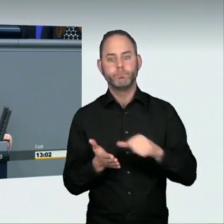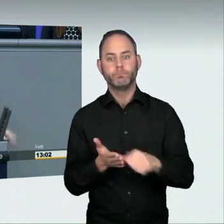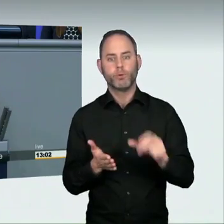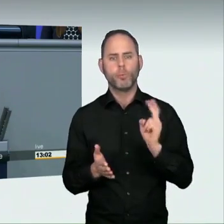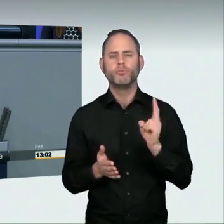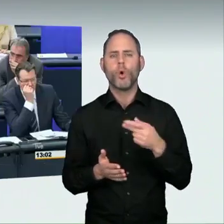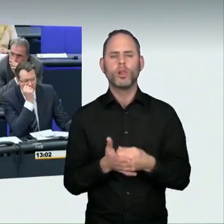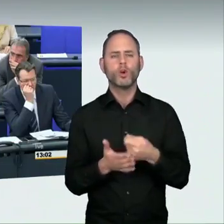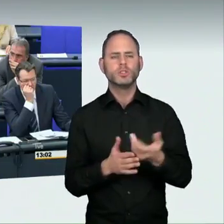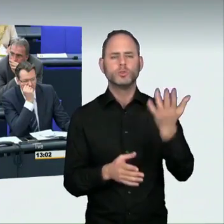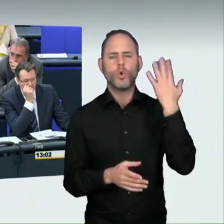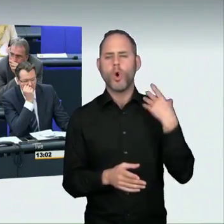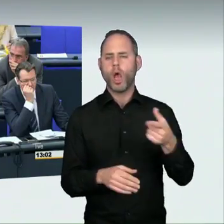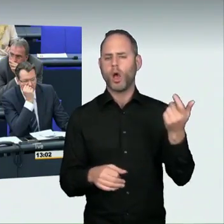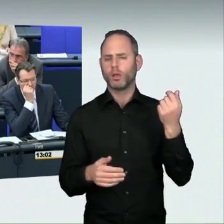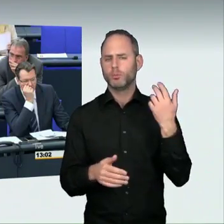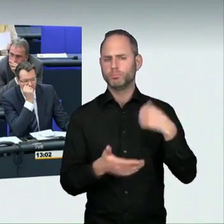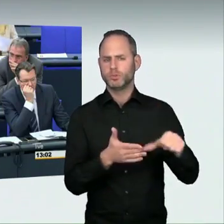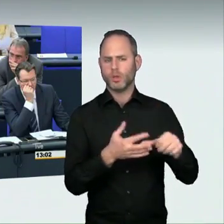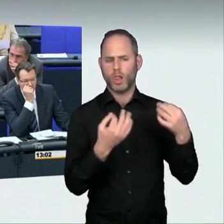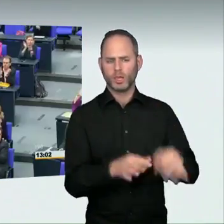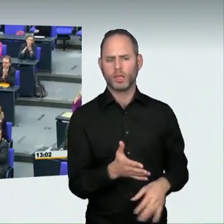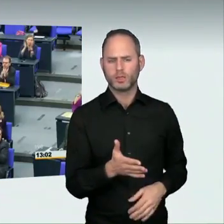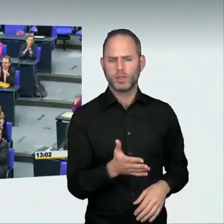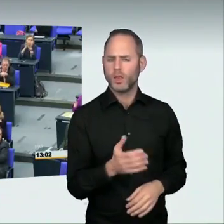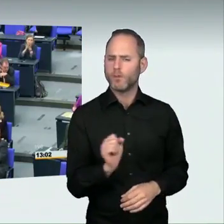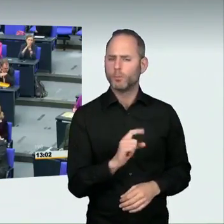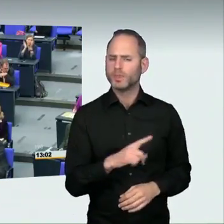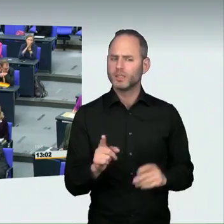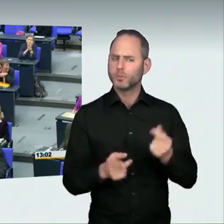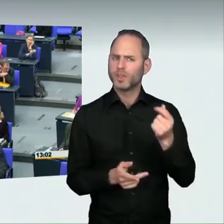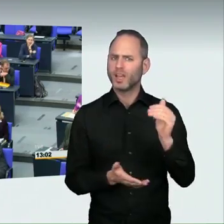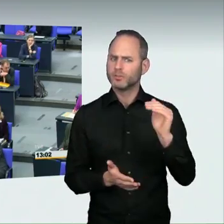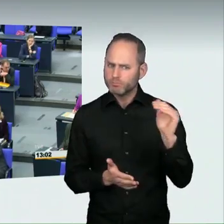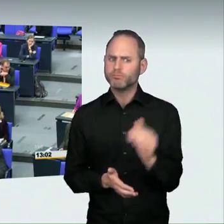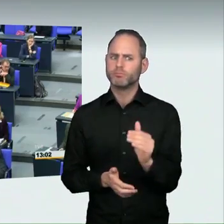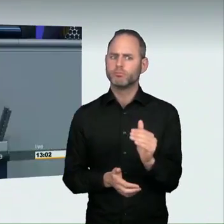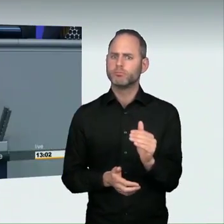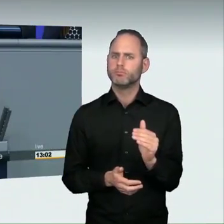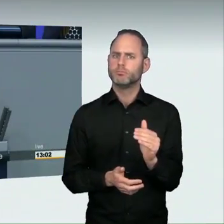Warum können wir es nicht so machen, wenn es um eine sinnvolle energetische Sanierung geht, die wir brauchen,